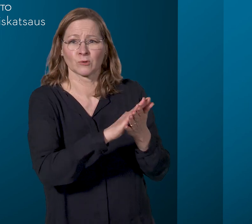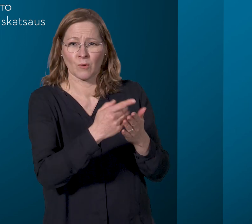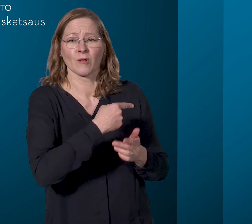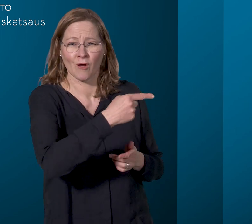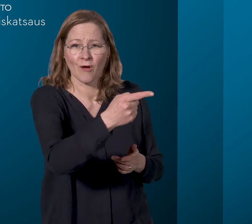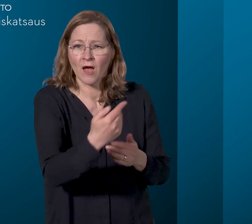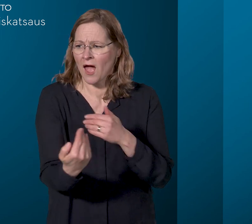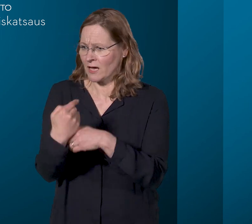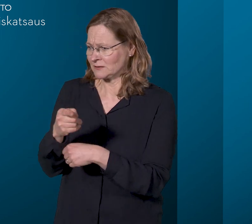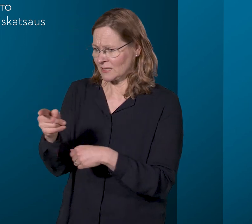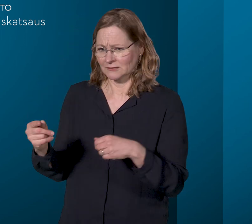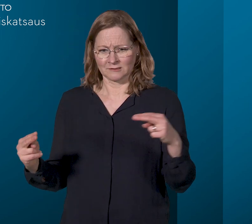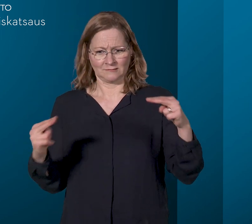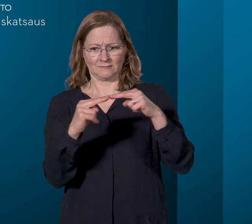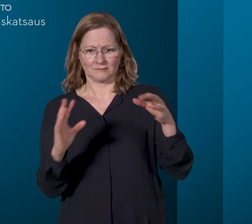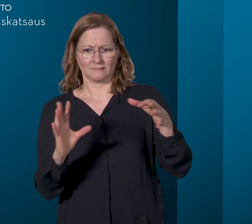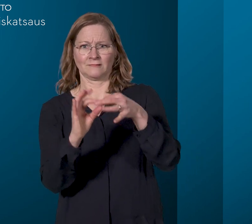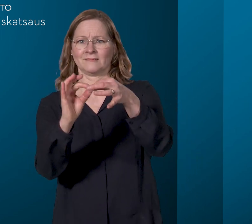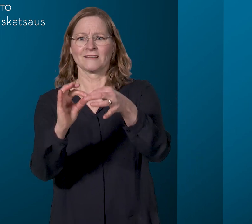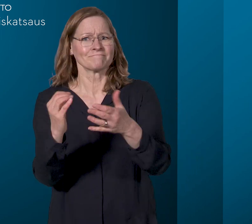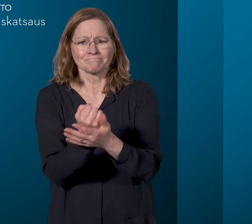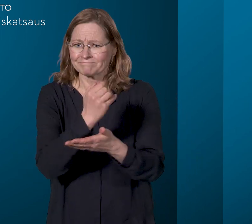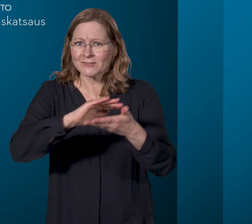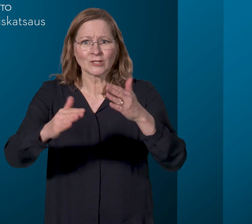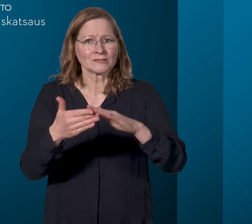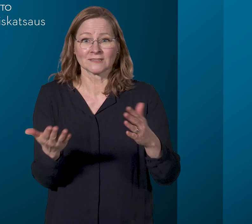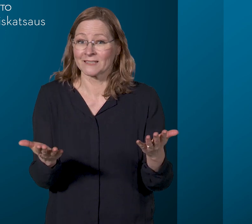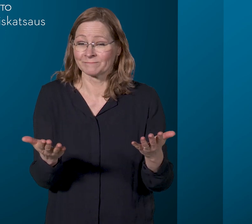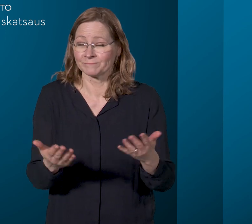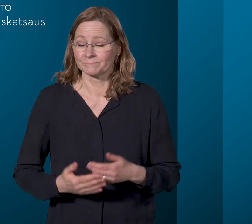etteivät tulkit ja heidän asiakkaansa löydä toisiaan.